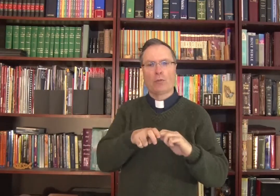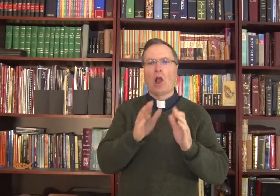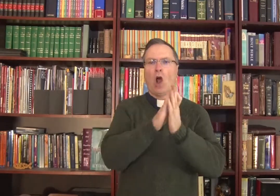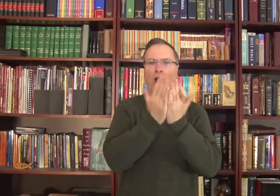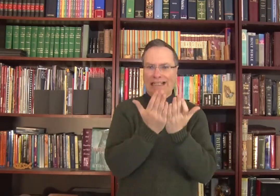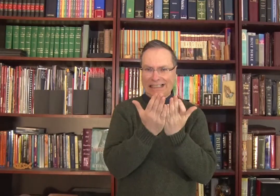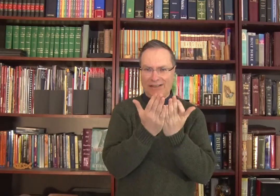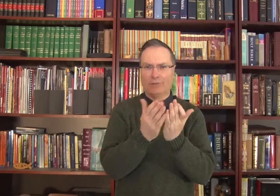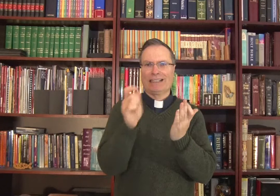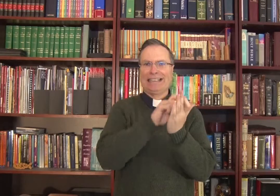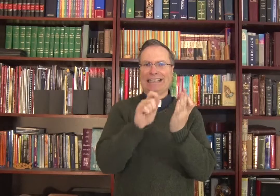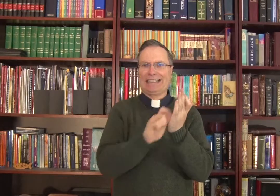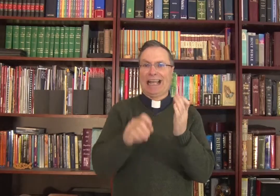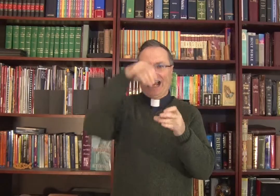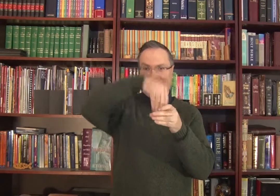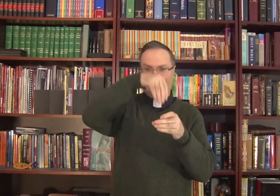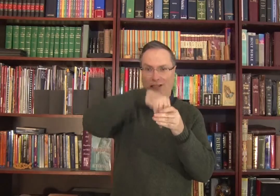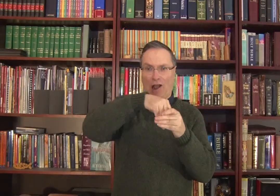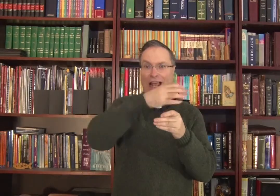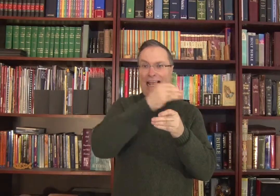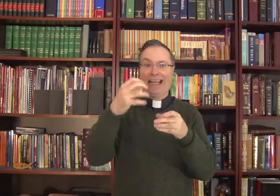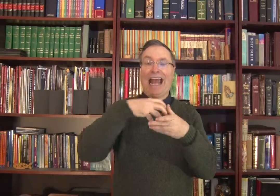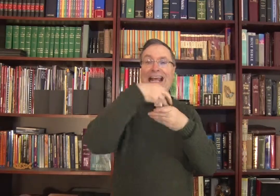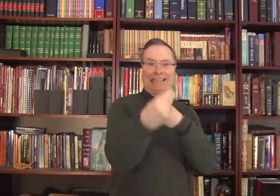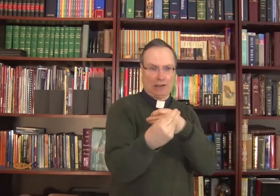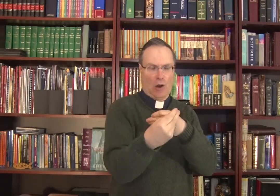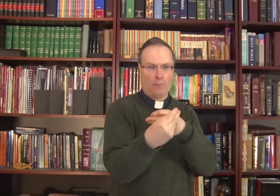un livre écrit à l’intérieur et à l’extérieur,